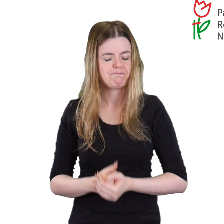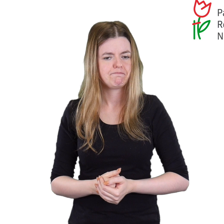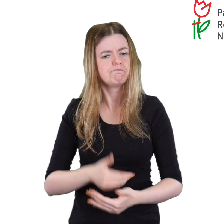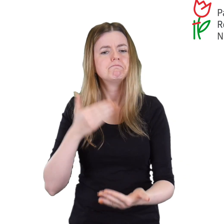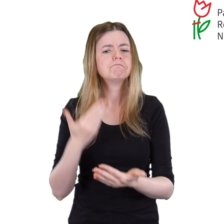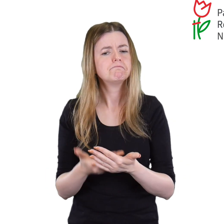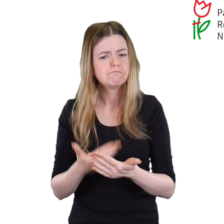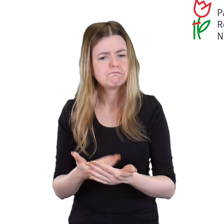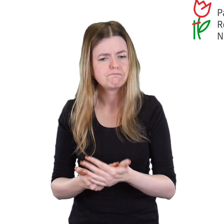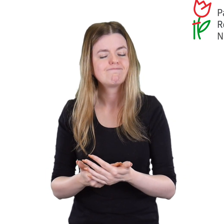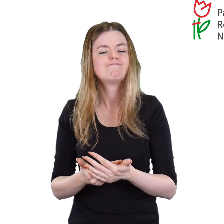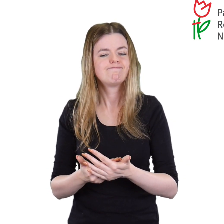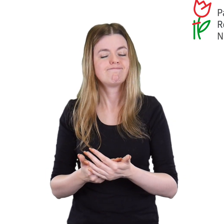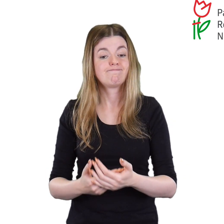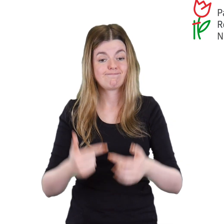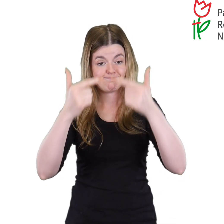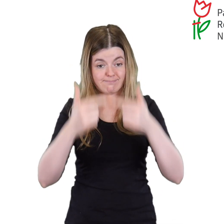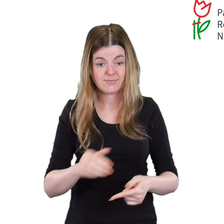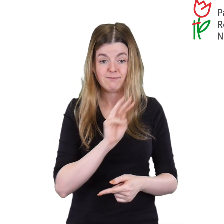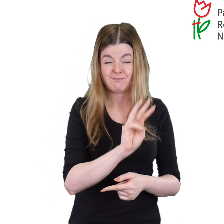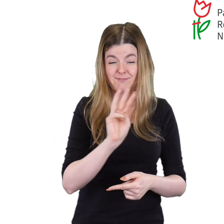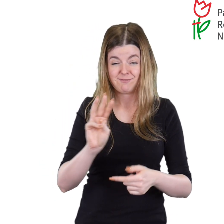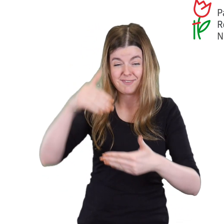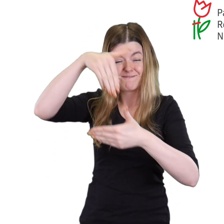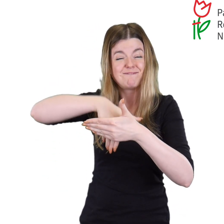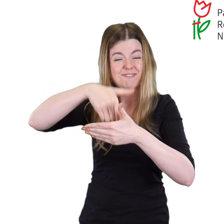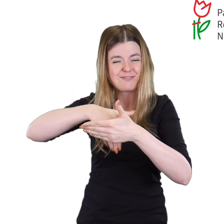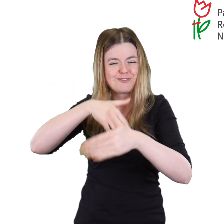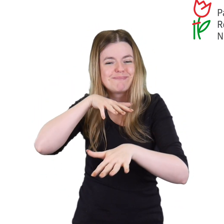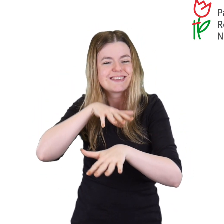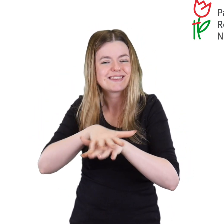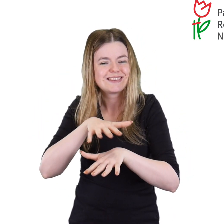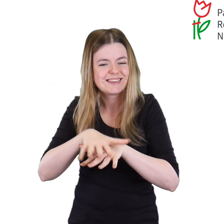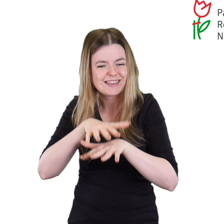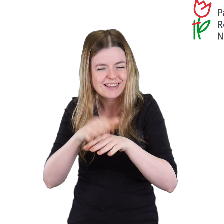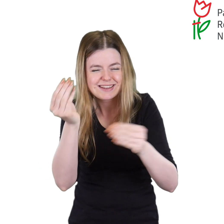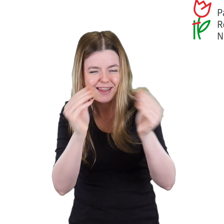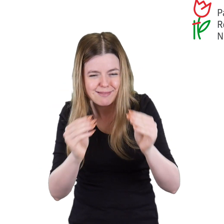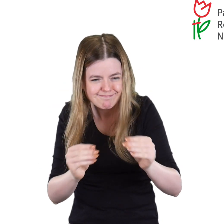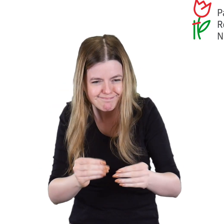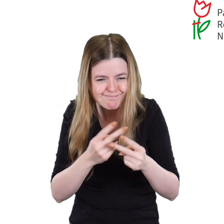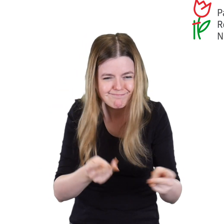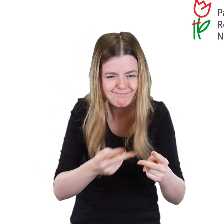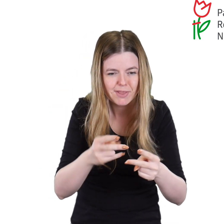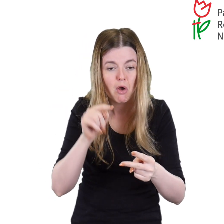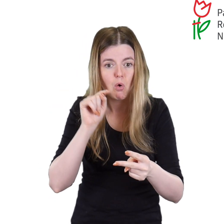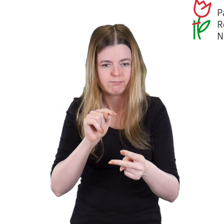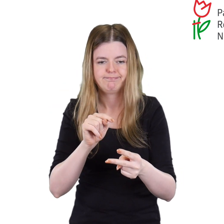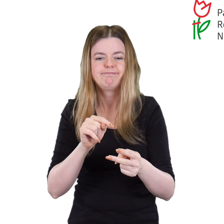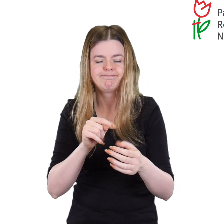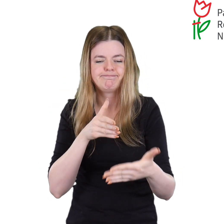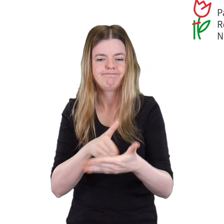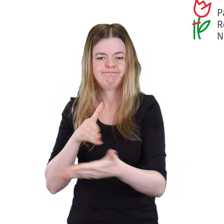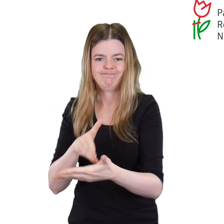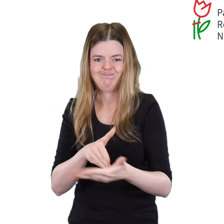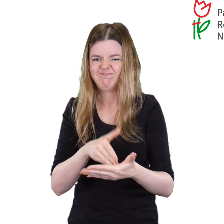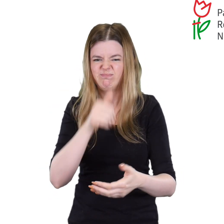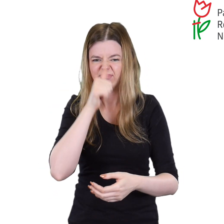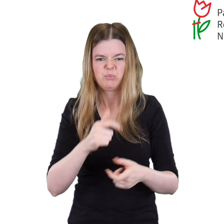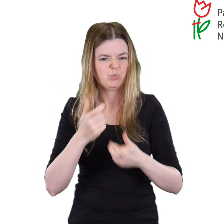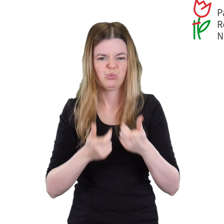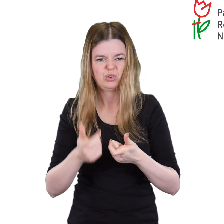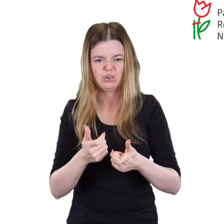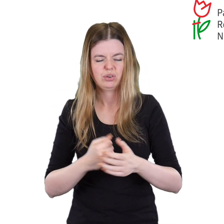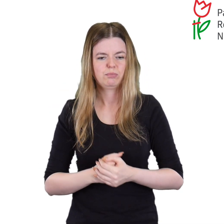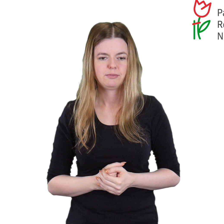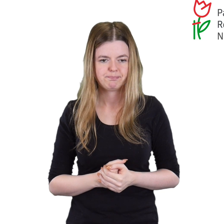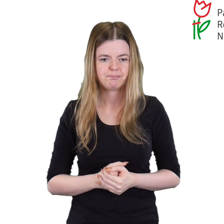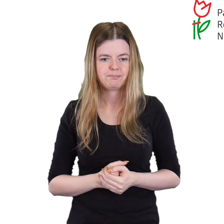System, w którym pracujemy ma pod tym względem ograniczenia.